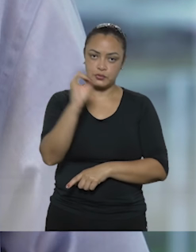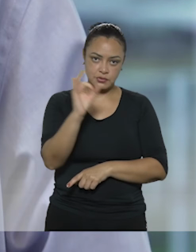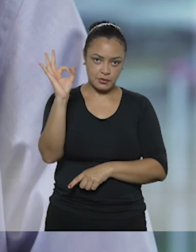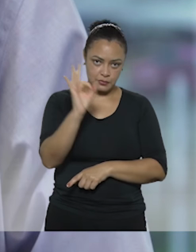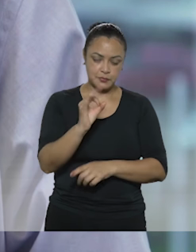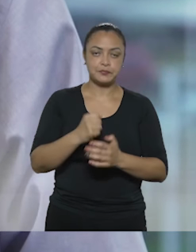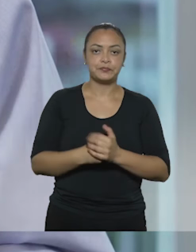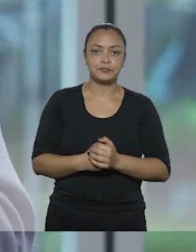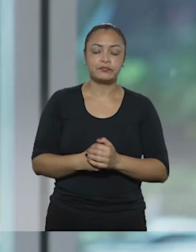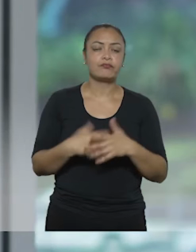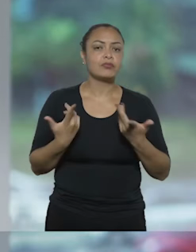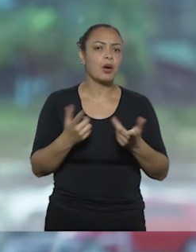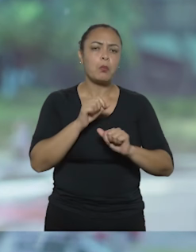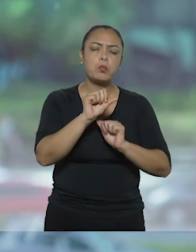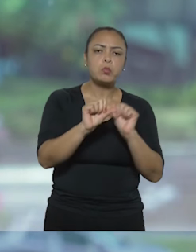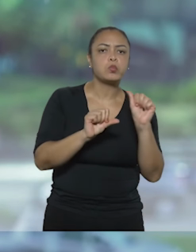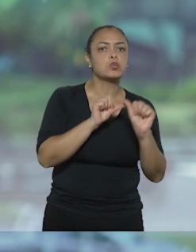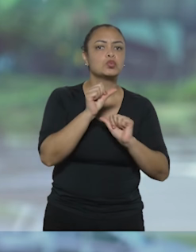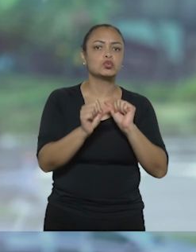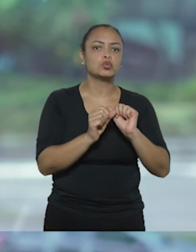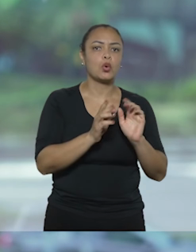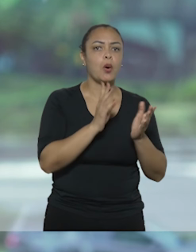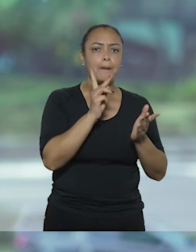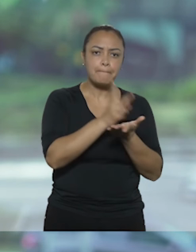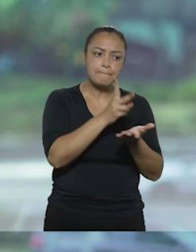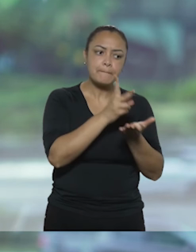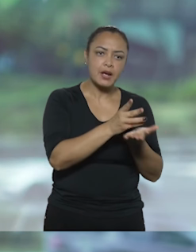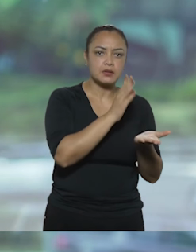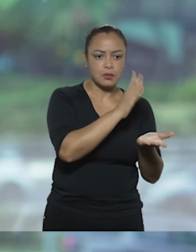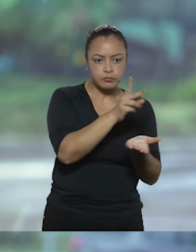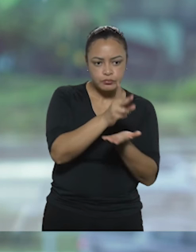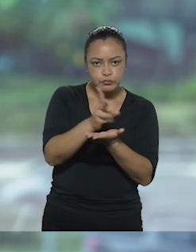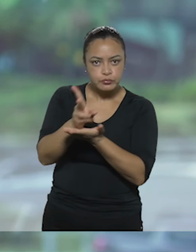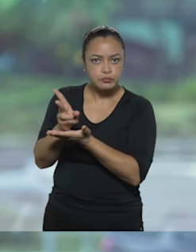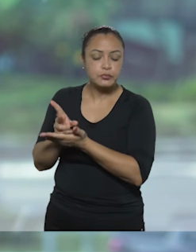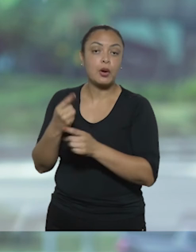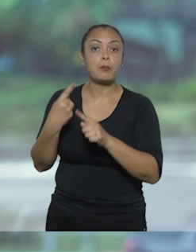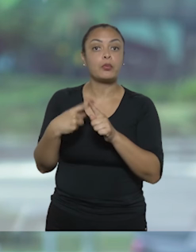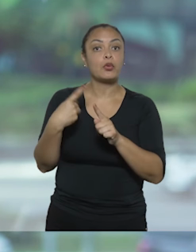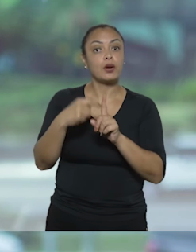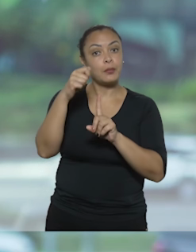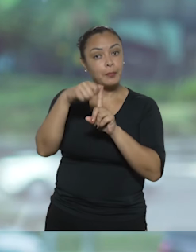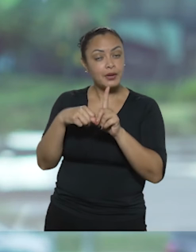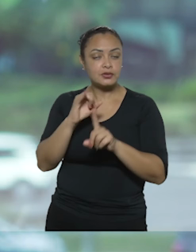A gente acabou não mudando muito a composição da carteira setorial no mês de julho, a gente